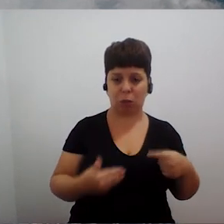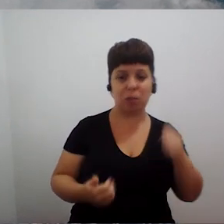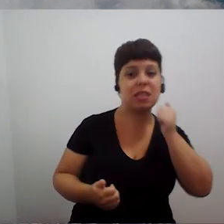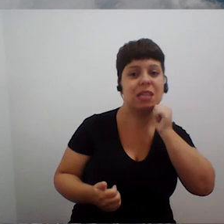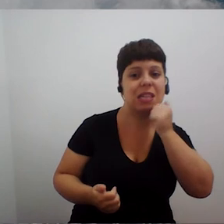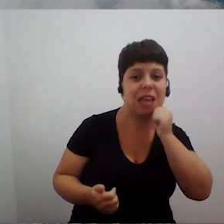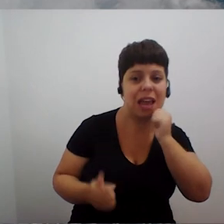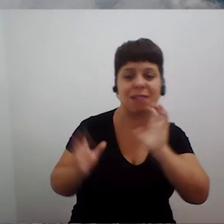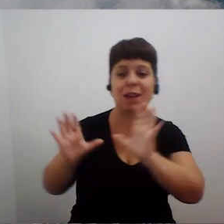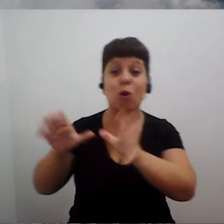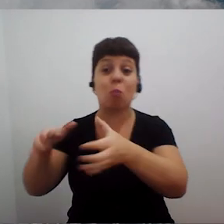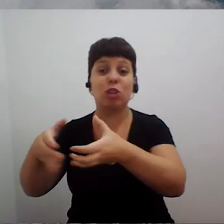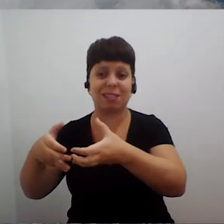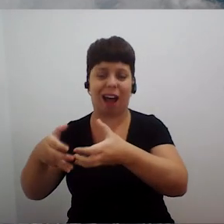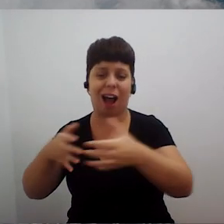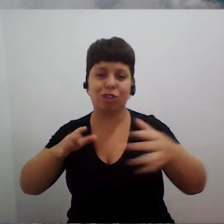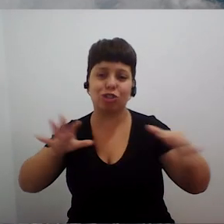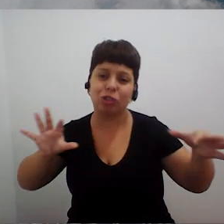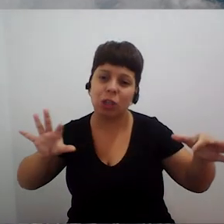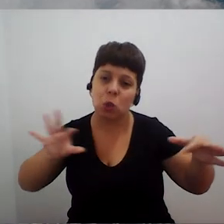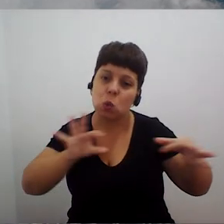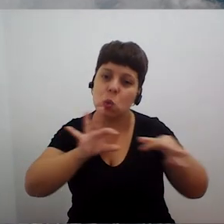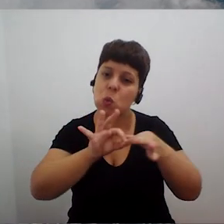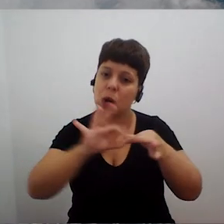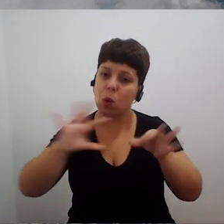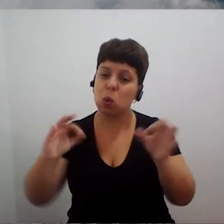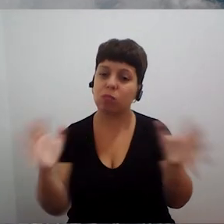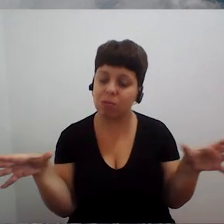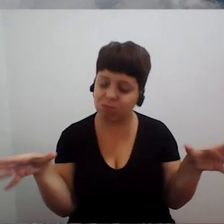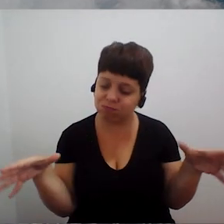as comunidades e a ciência enxergando o papel fundamental que a ciência tem.